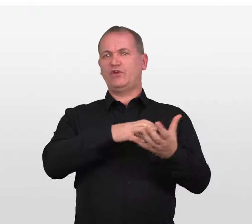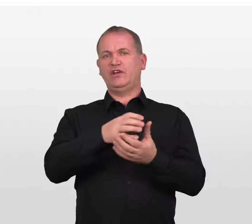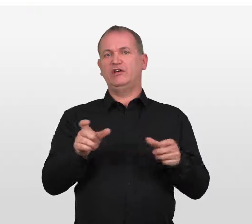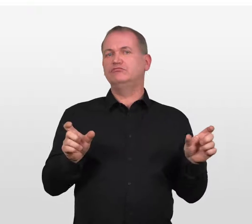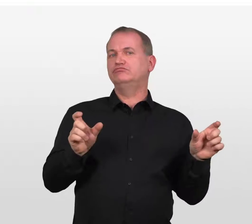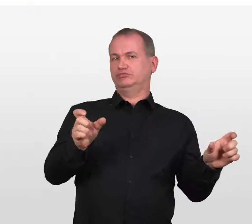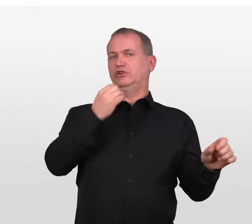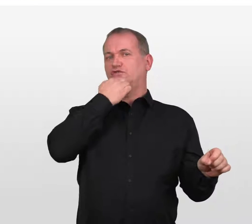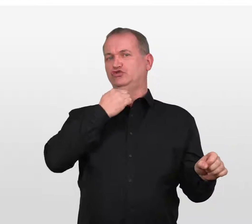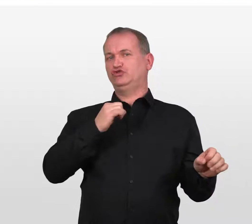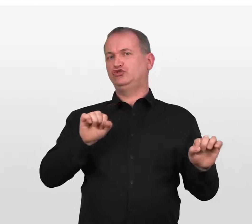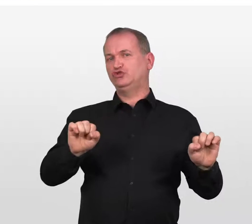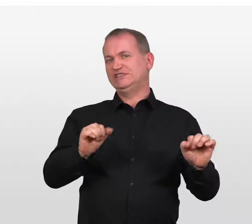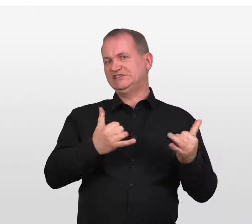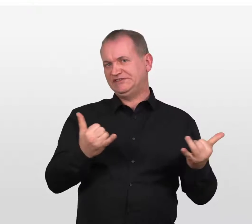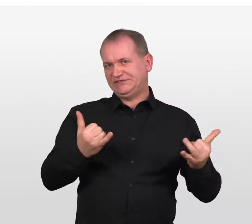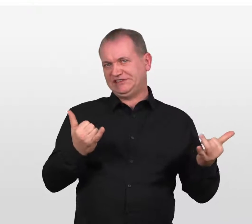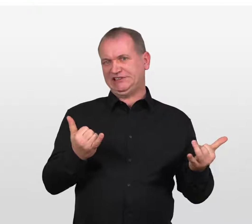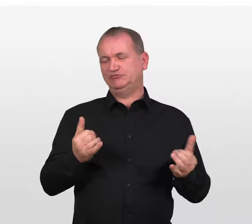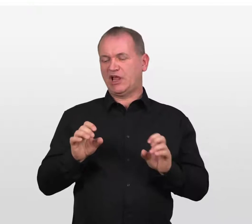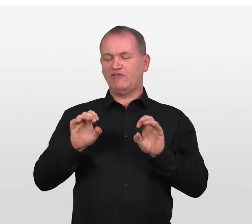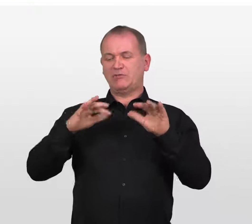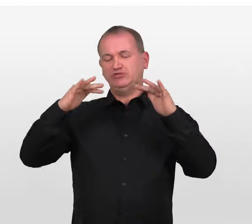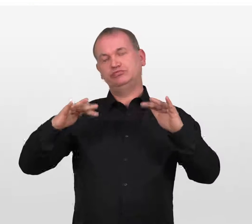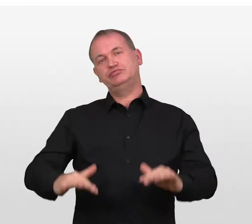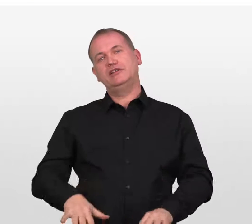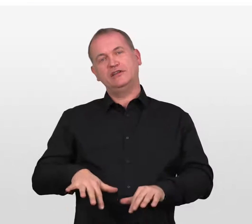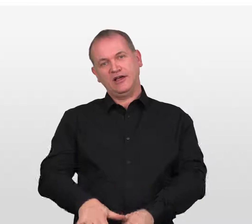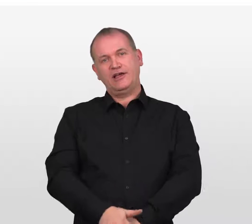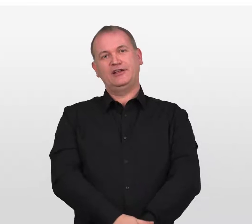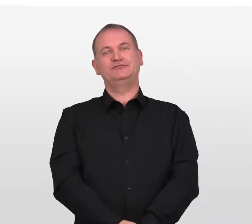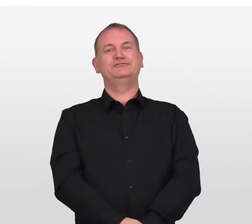zu verhindern und im Falle von Krisen zu helfen.